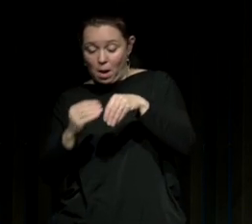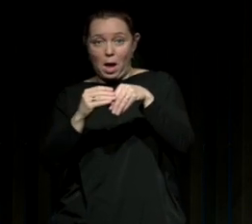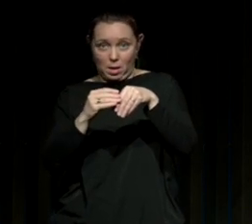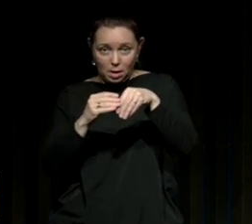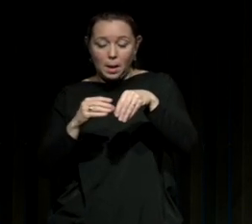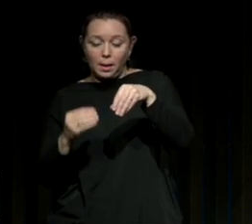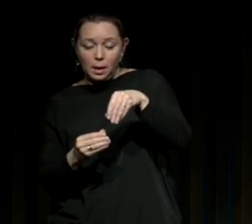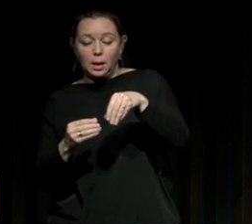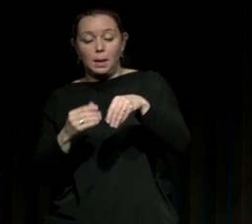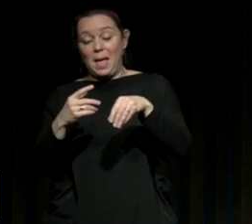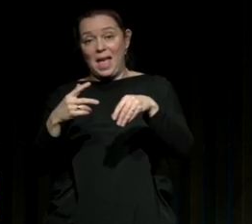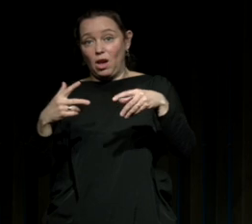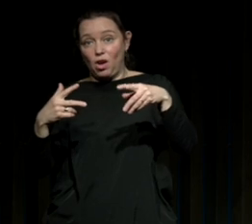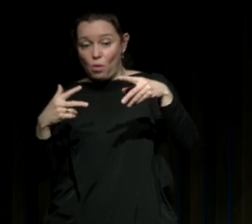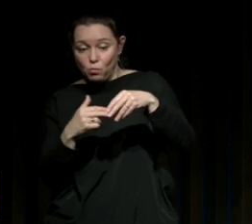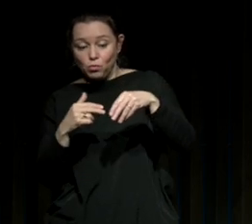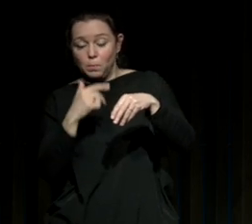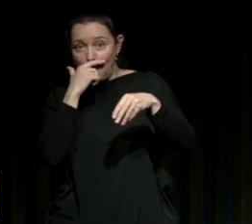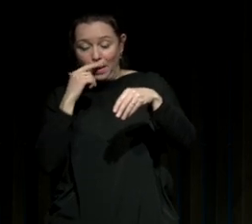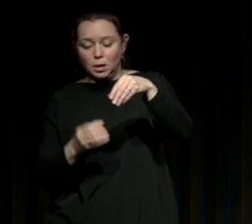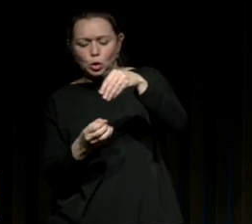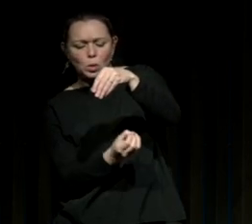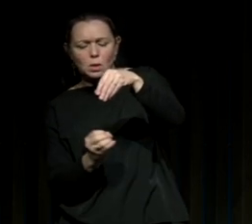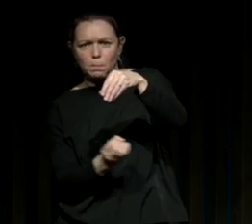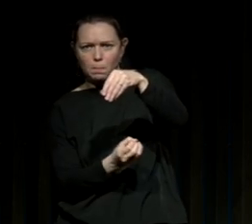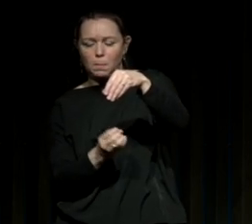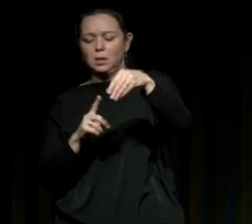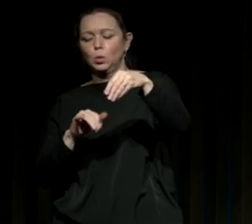va chanter or à court circuiter le duodénum les aliments et vont aller directement de l'estomac